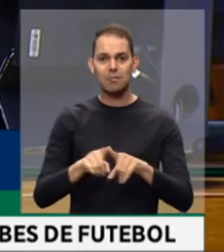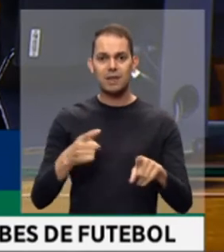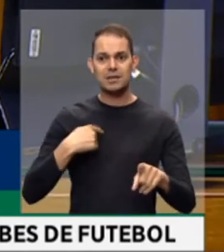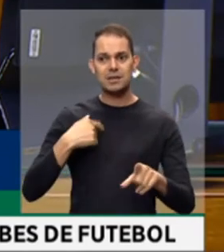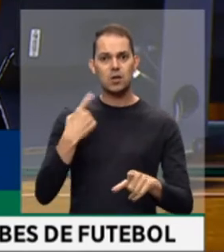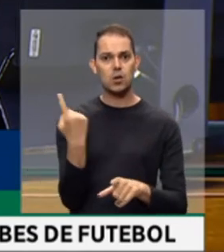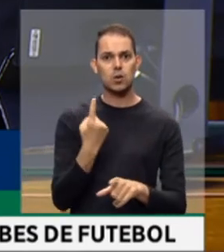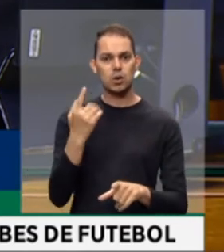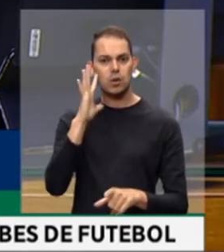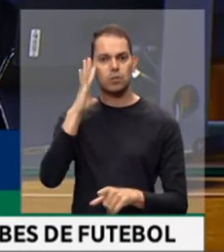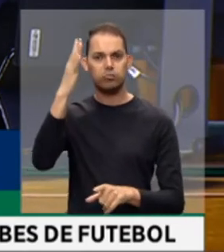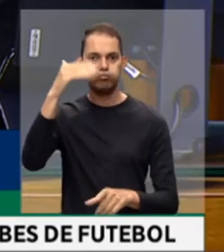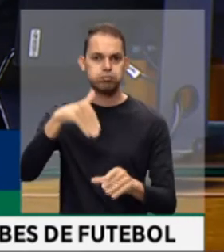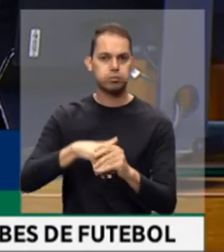ESSE PROJETO N° 3477/20, E EU